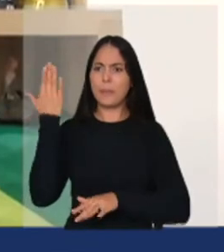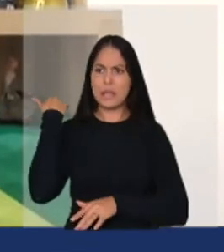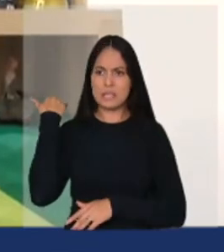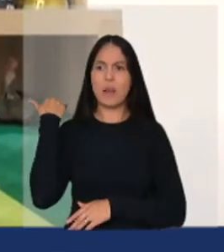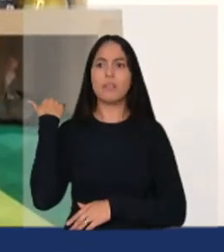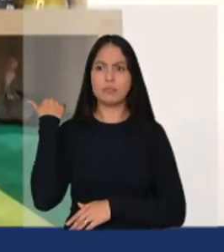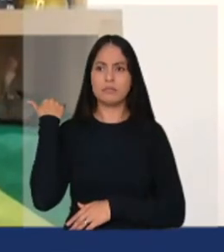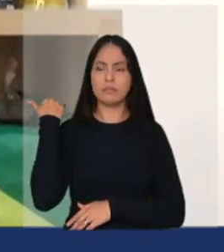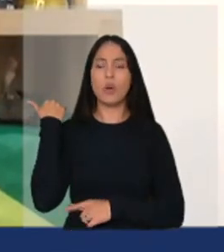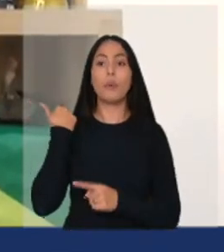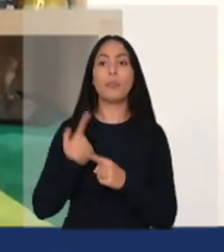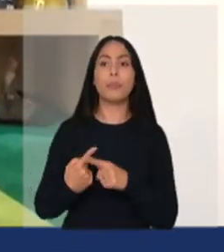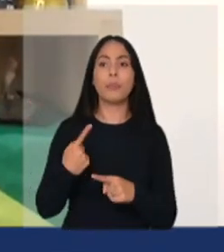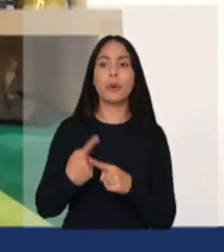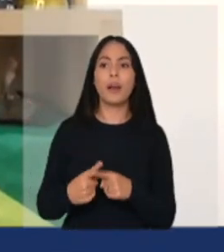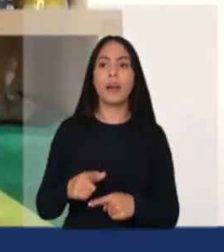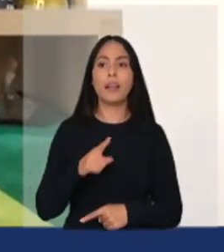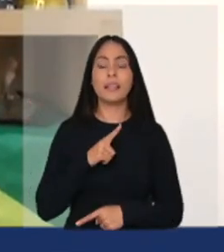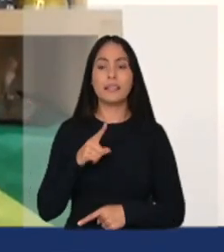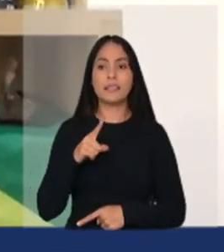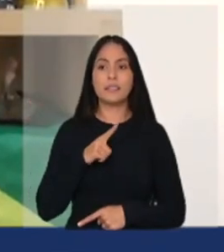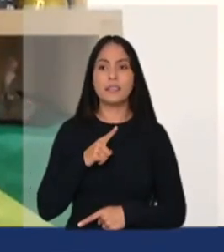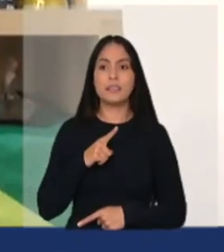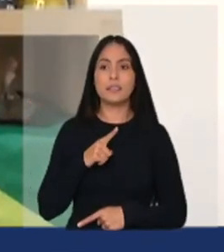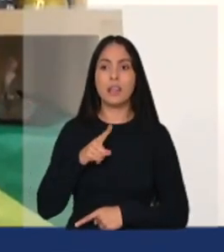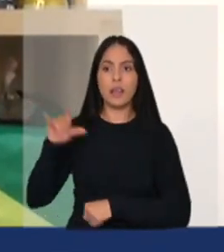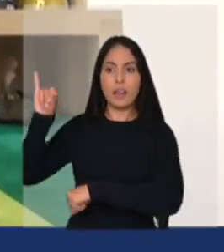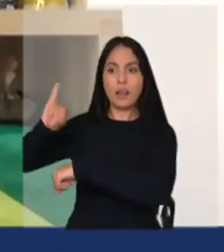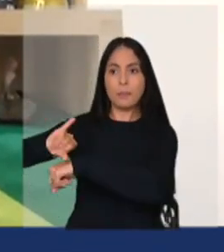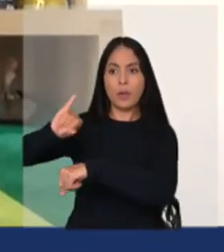ÚLTIMO FINAL DE SEMANA, EM QUE QUASE TODAS AS CAPITAIS DO BRASIL TIVEMOS ALI,